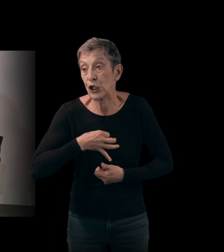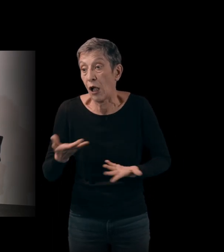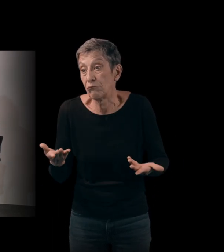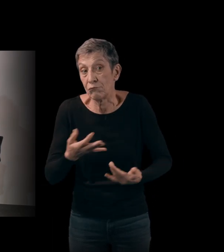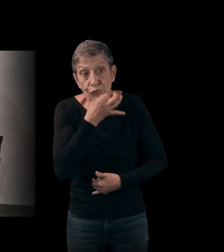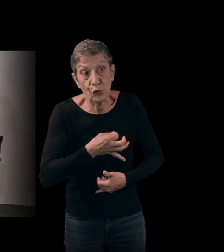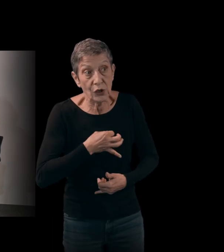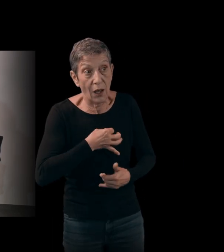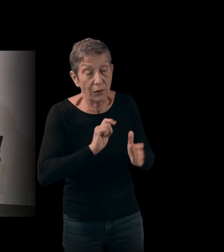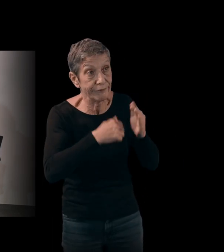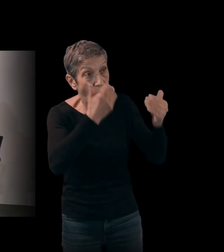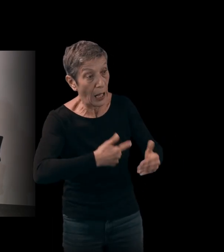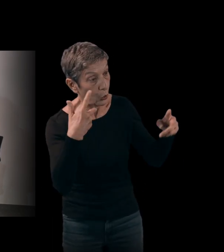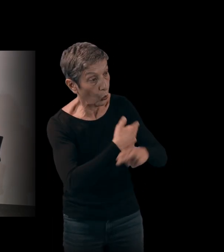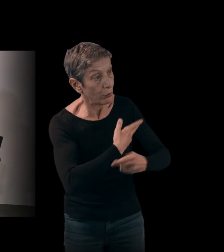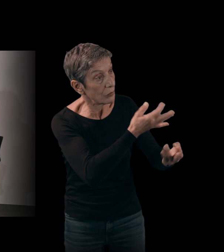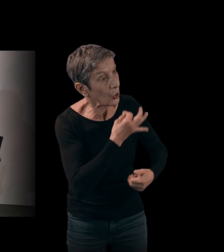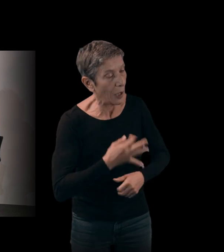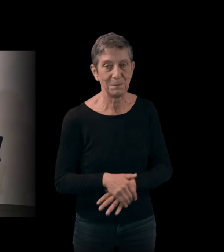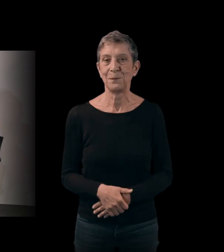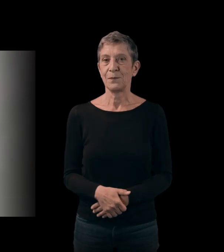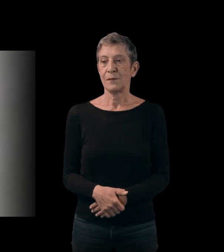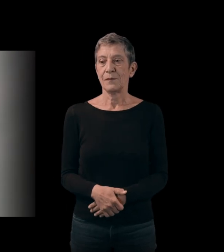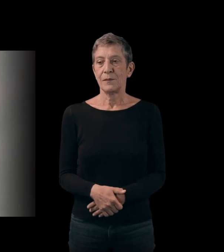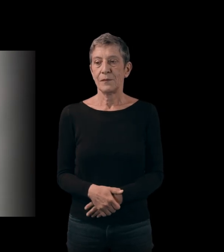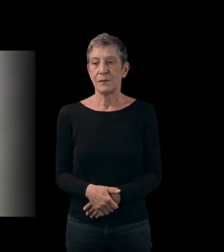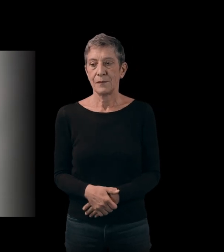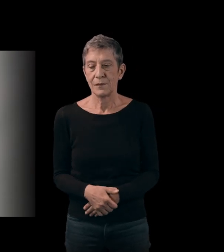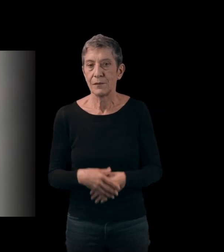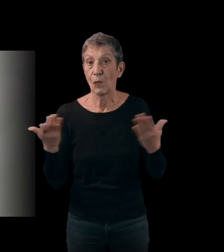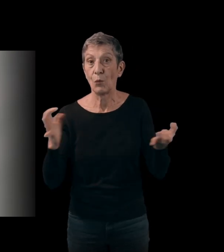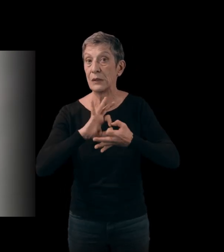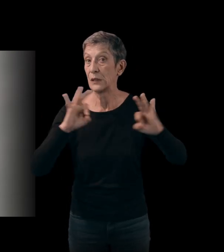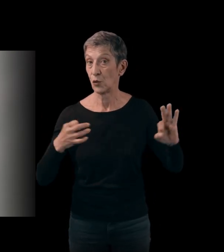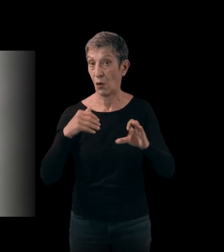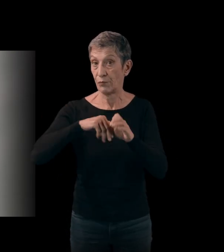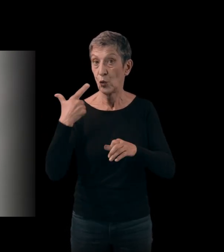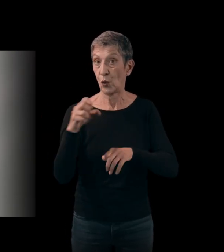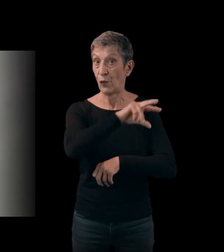quand ce sera le moment de s'arrêter. "C’est l’histoire de deux voyages qui n’auraient jamais dû exister.